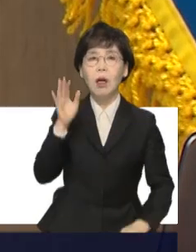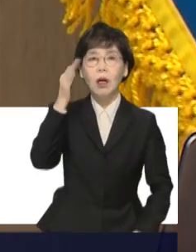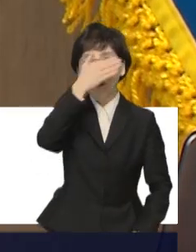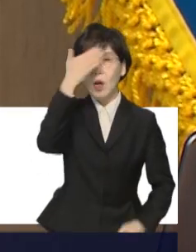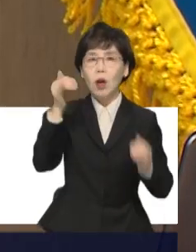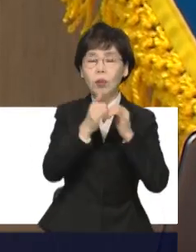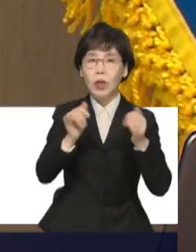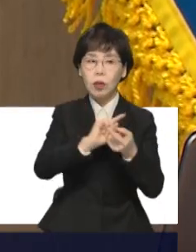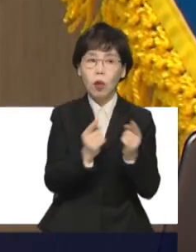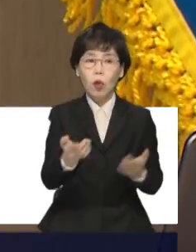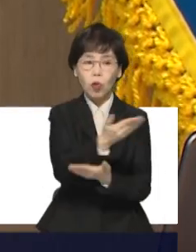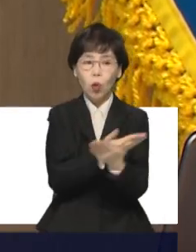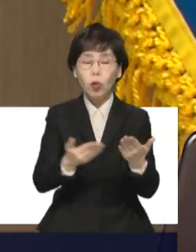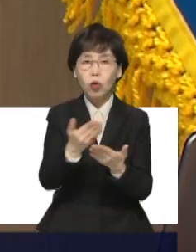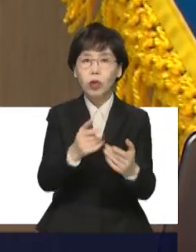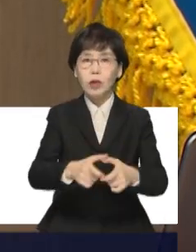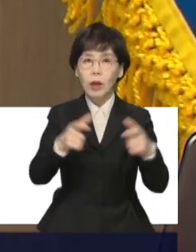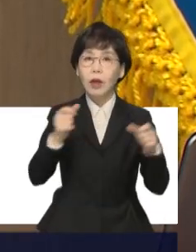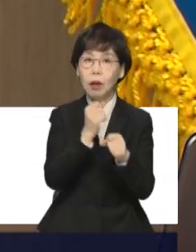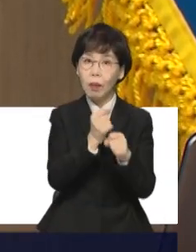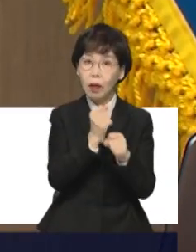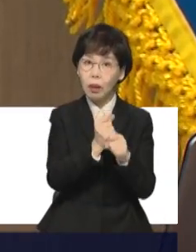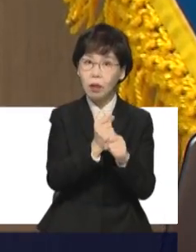상호 교류를 활성화하는 데 중요한 가교 역할을 할 것입니다.